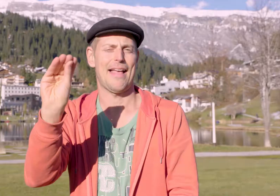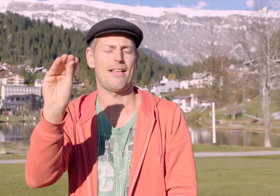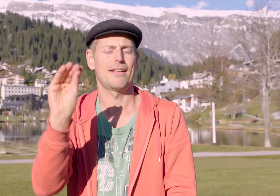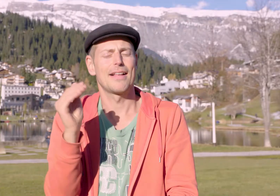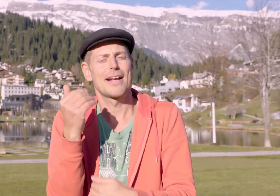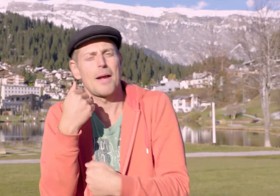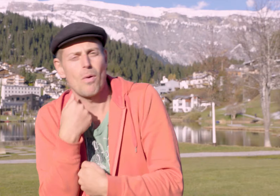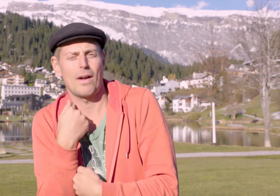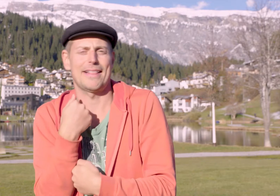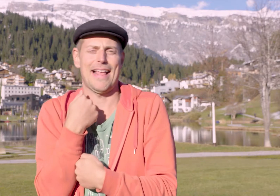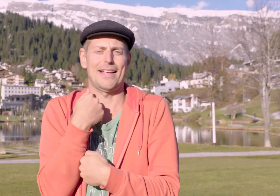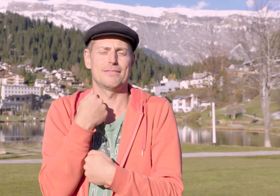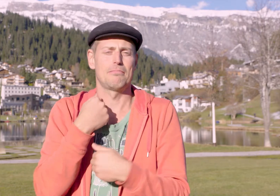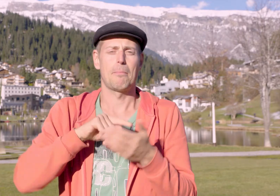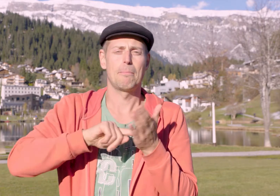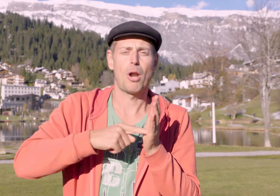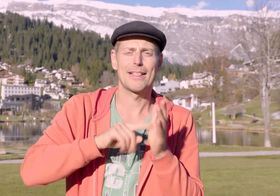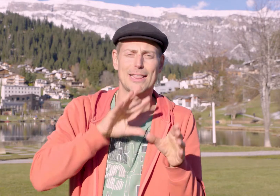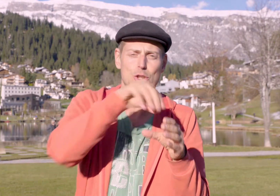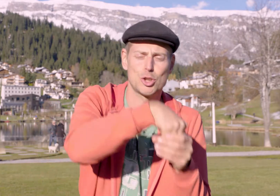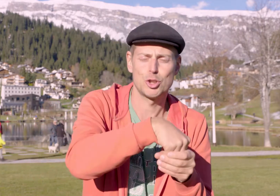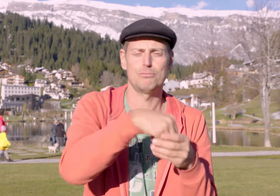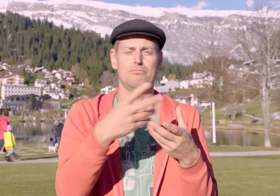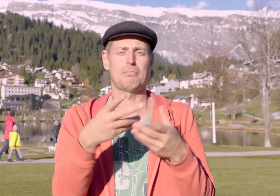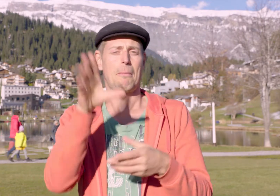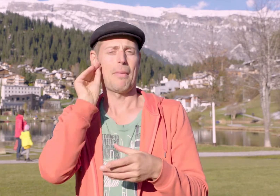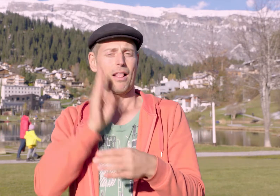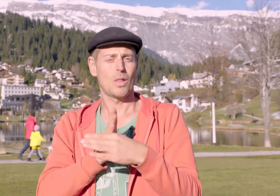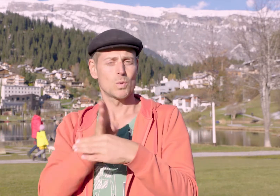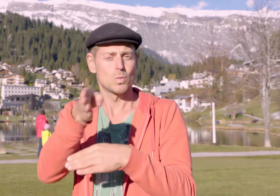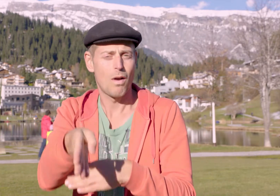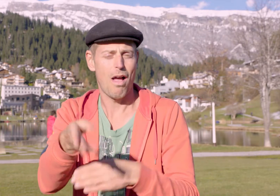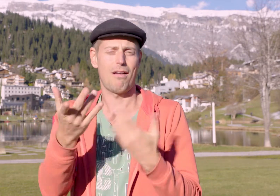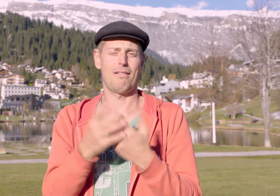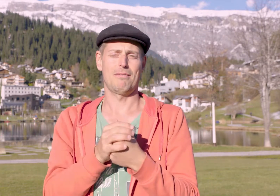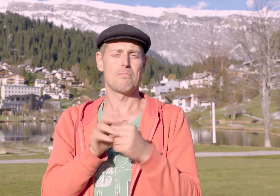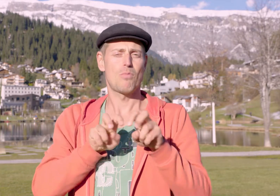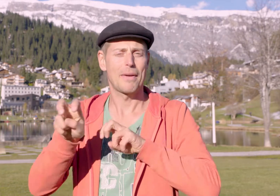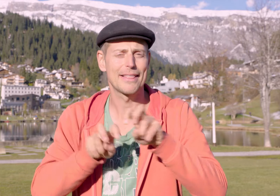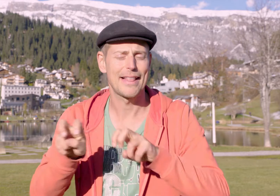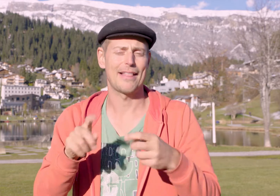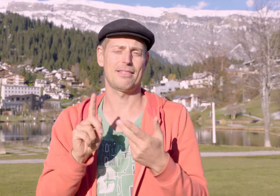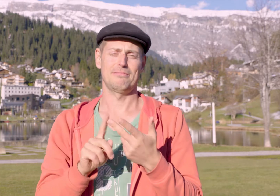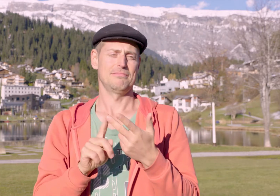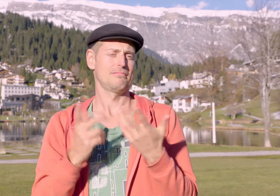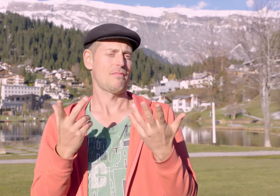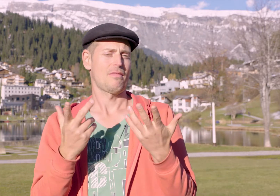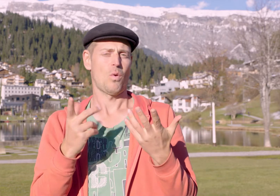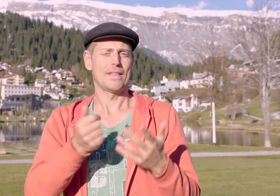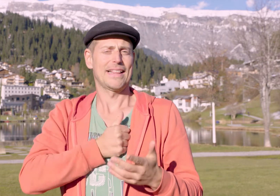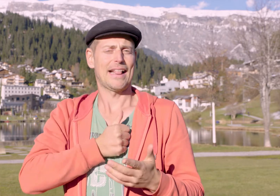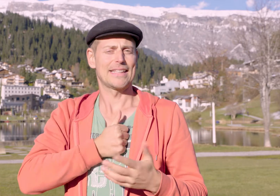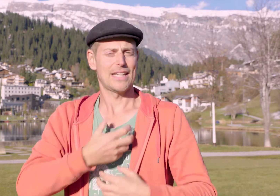sich an der Politik zu beteiligen, mobil zu sein, die eigene Identität zu bewahren.